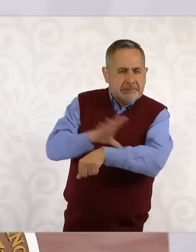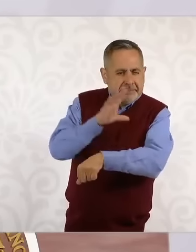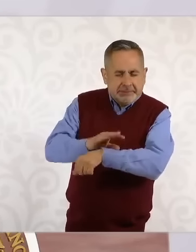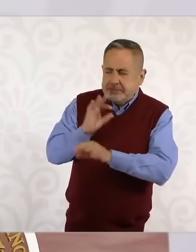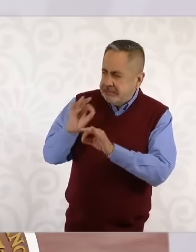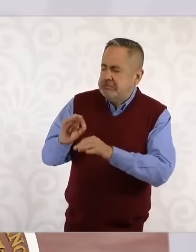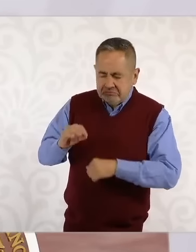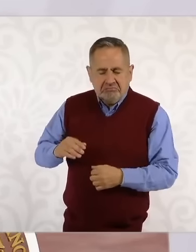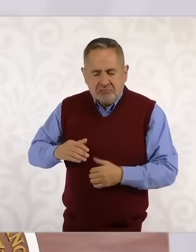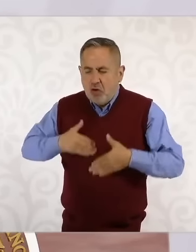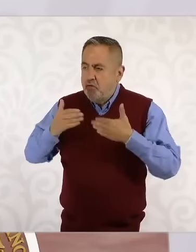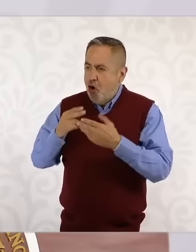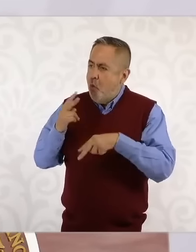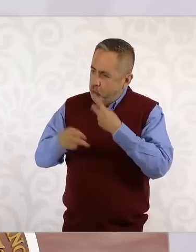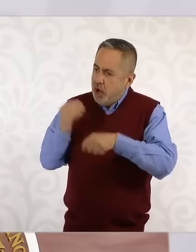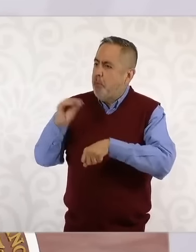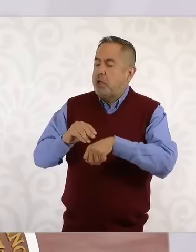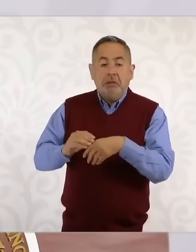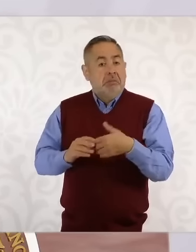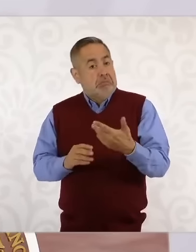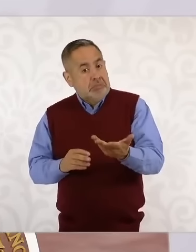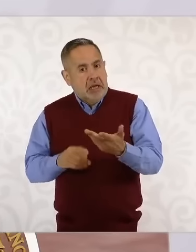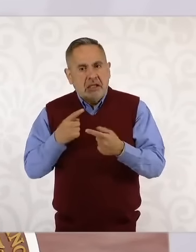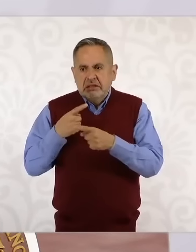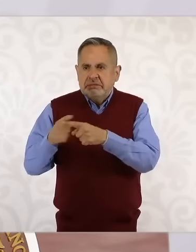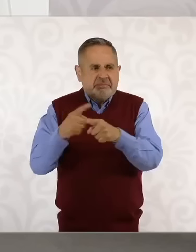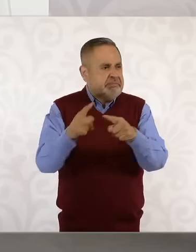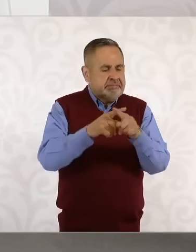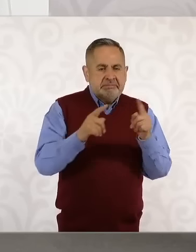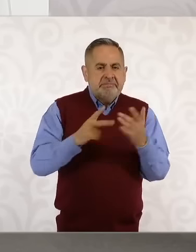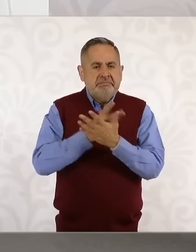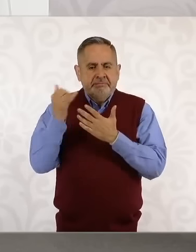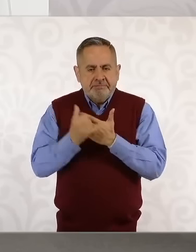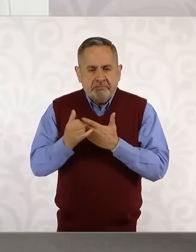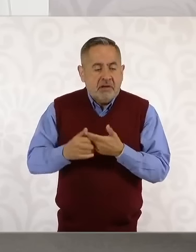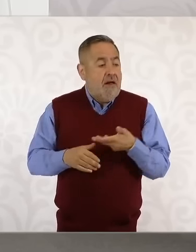la priorización de estos proyectos estratégicos también quiero decir no excluye a nadie, o sea,